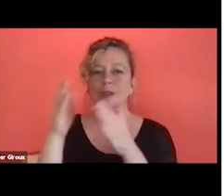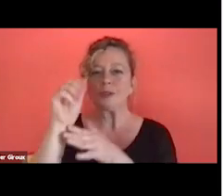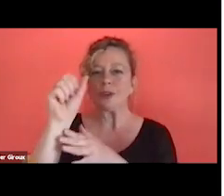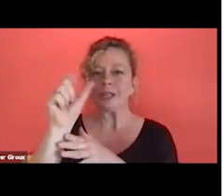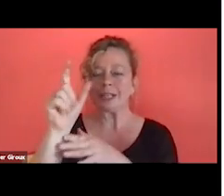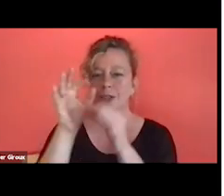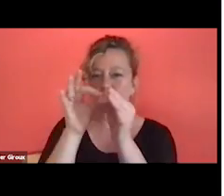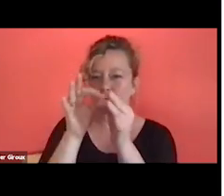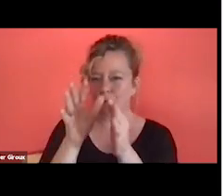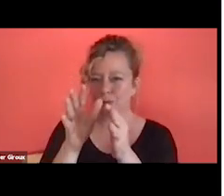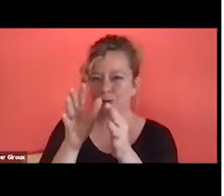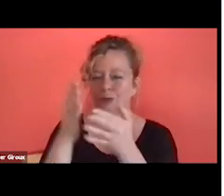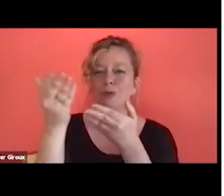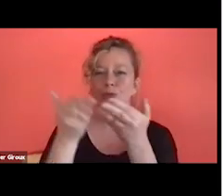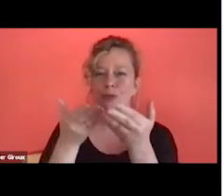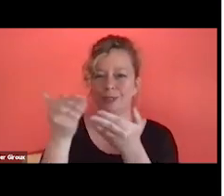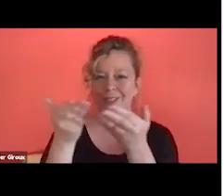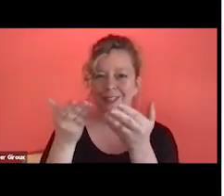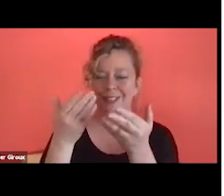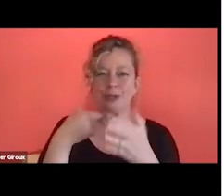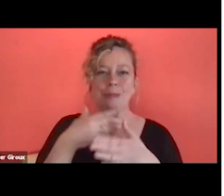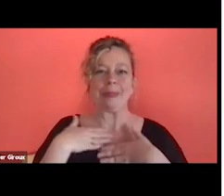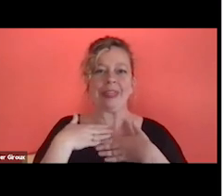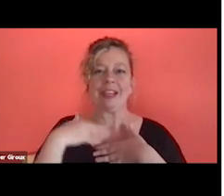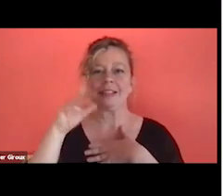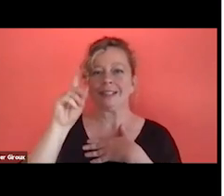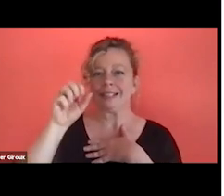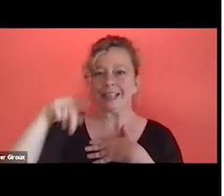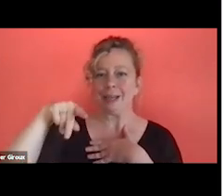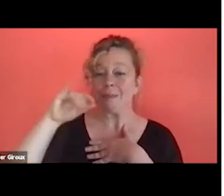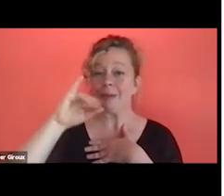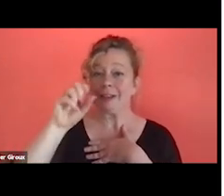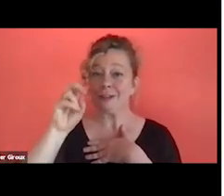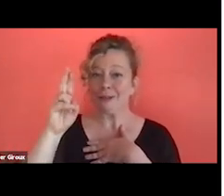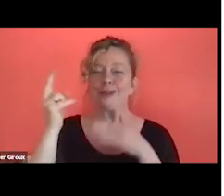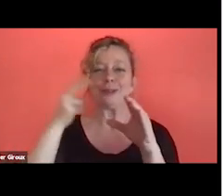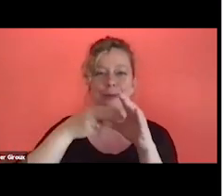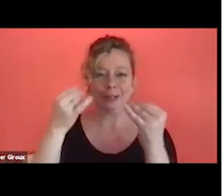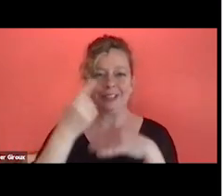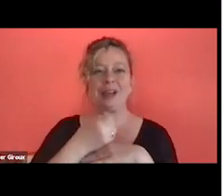de interpretación de ASL y están muy contentos de que Kip y Jennifer se unan a nosotros hoy.